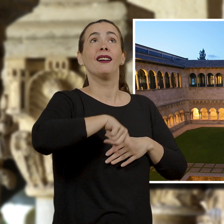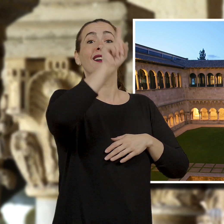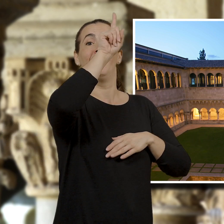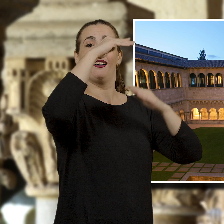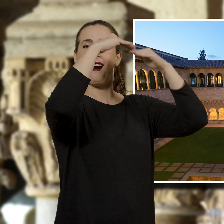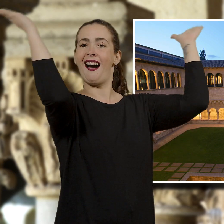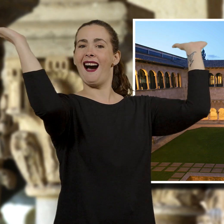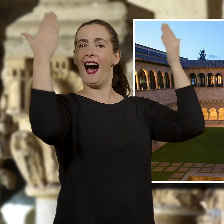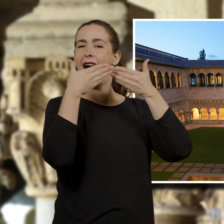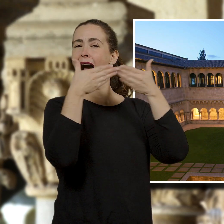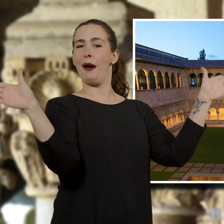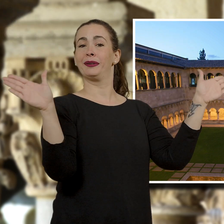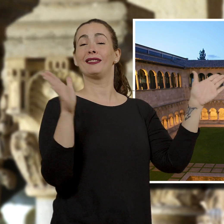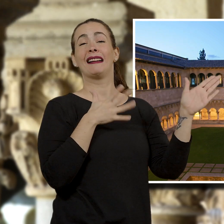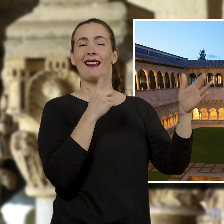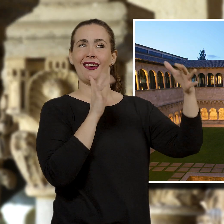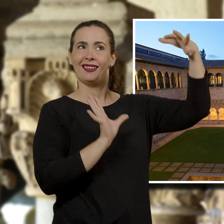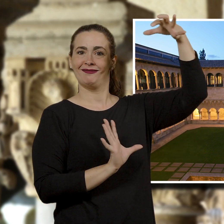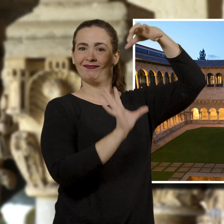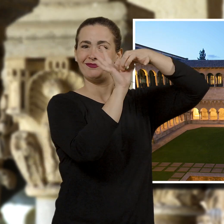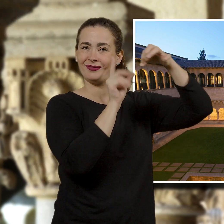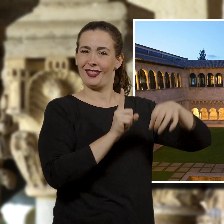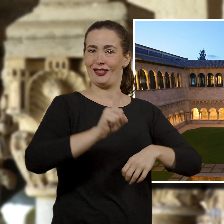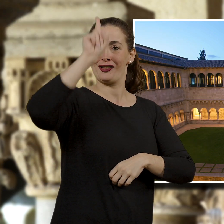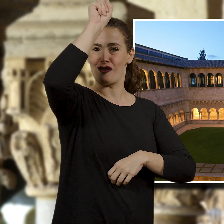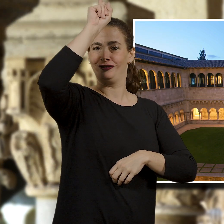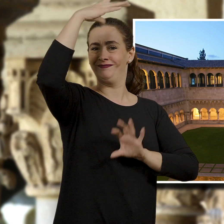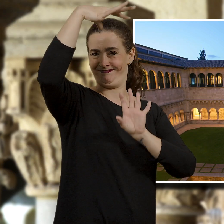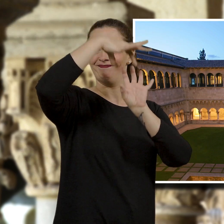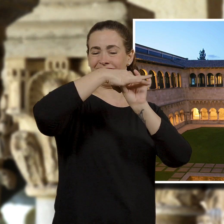completament oberta a la dimensió superior, vertical transcendent.